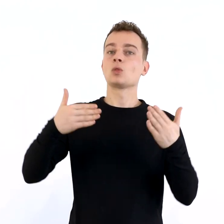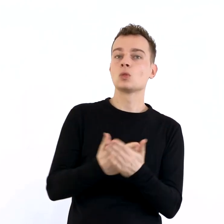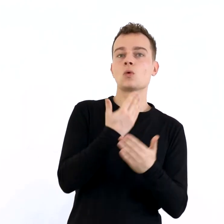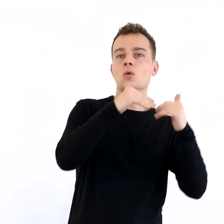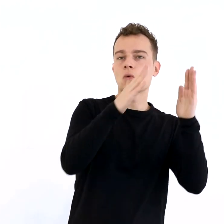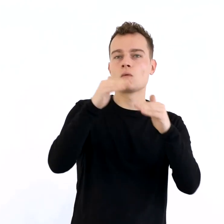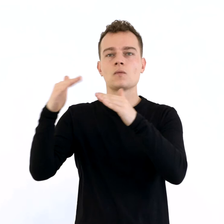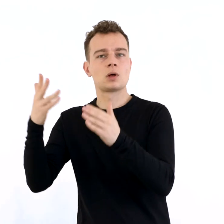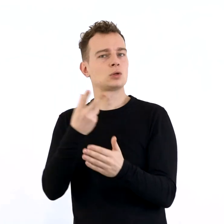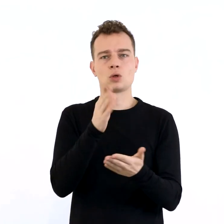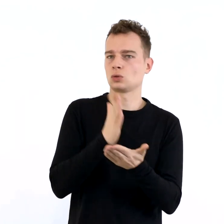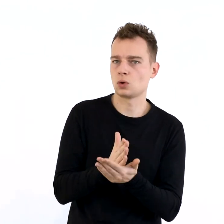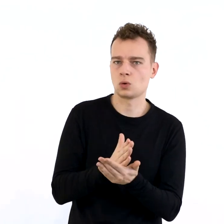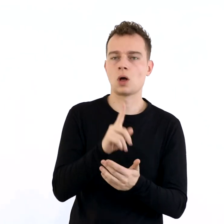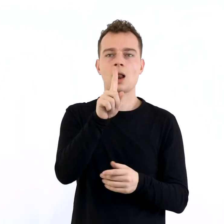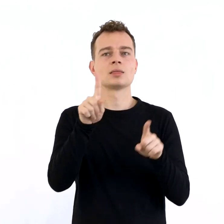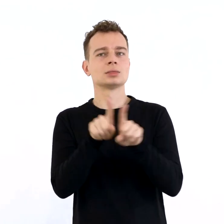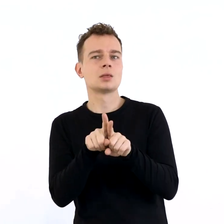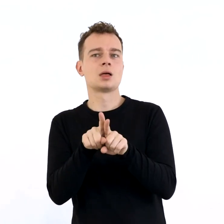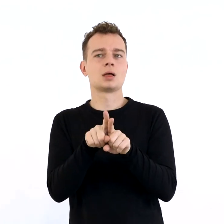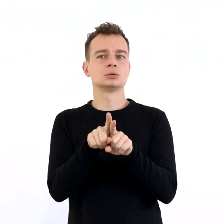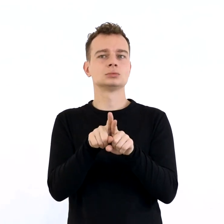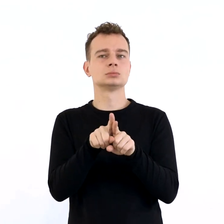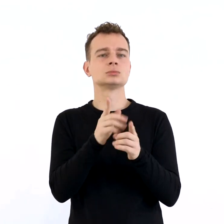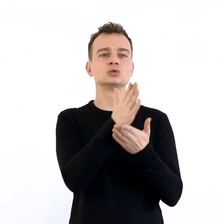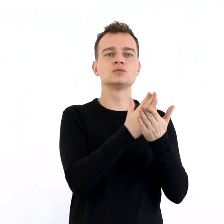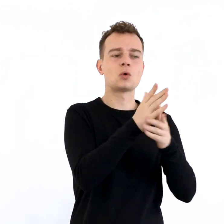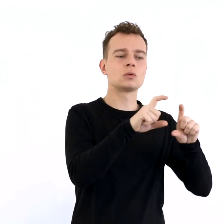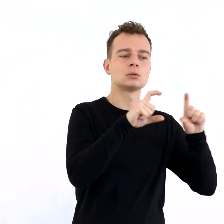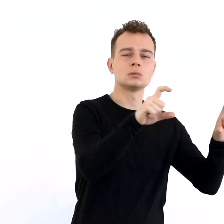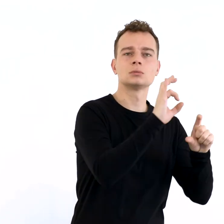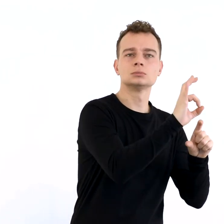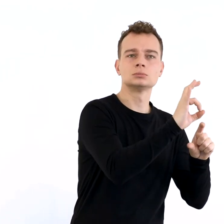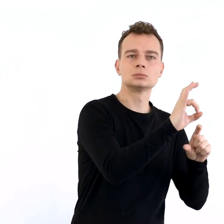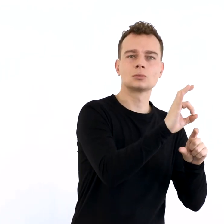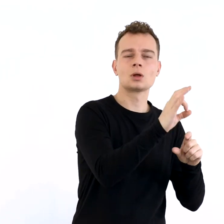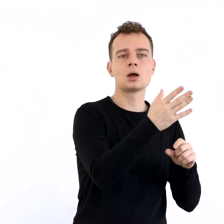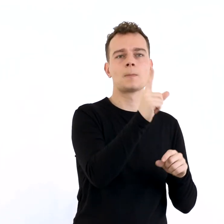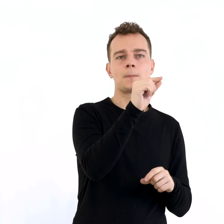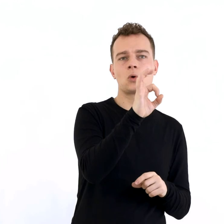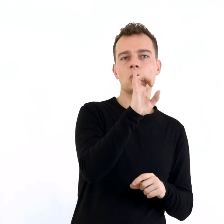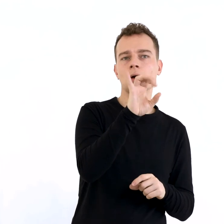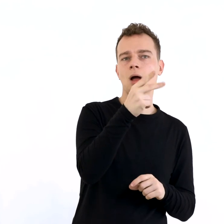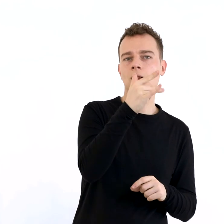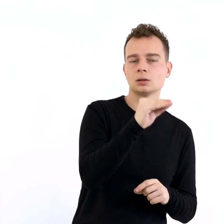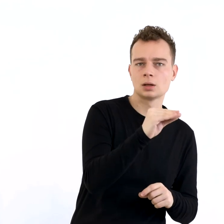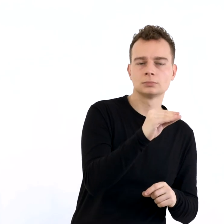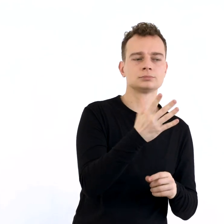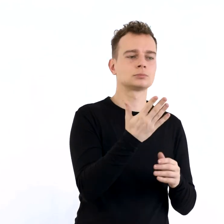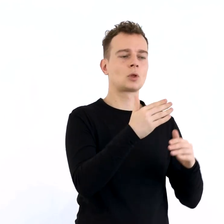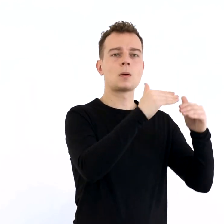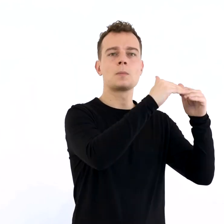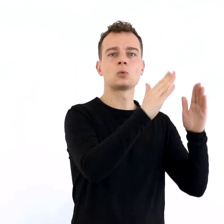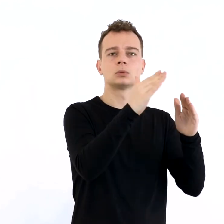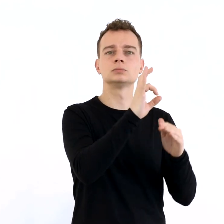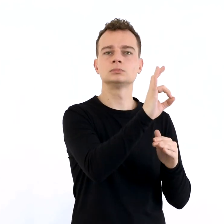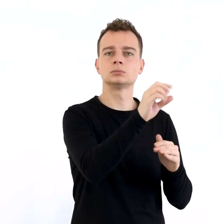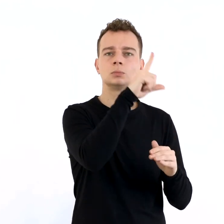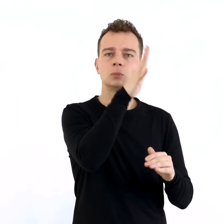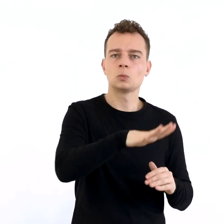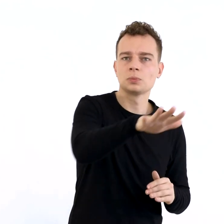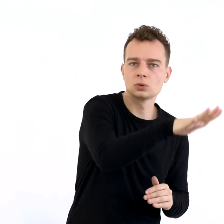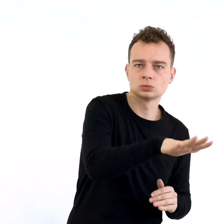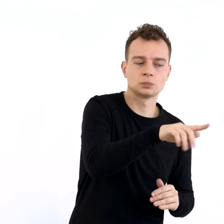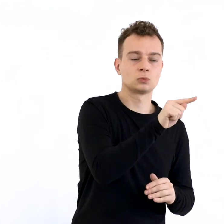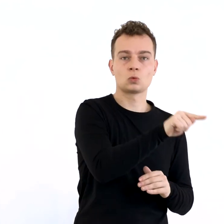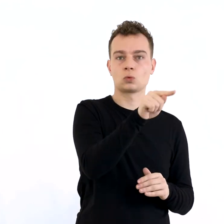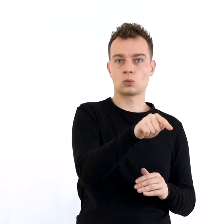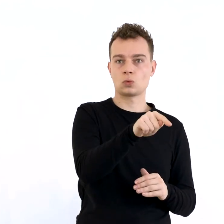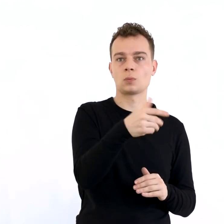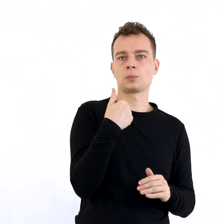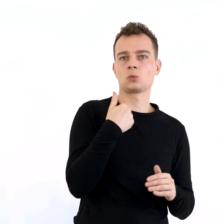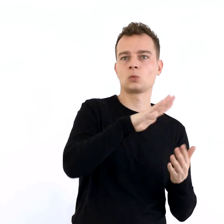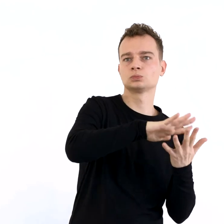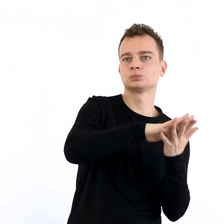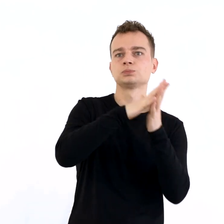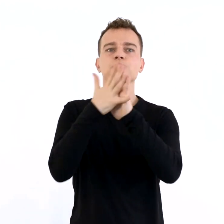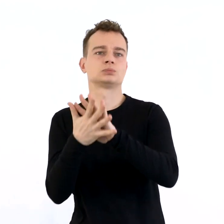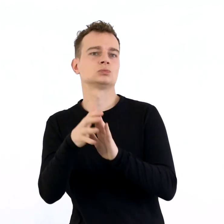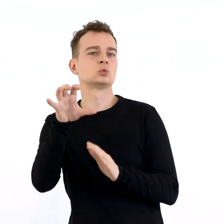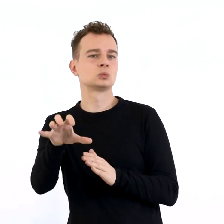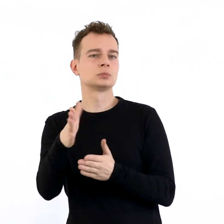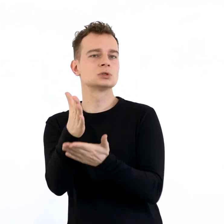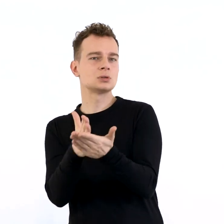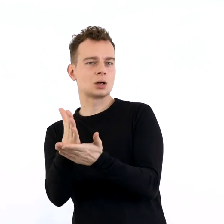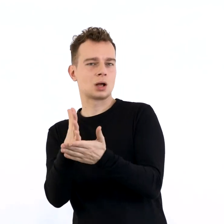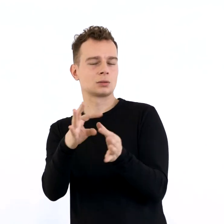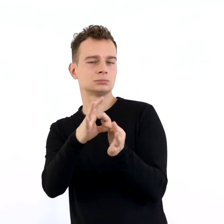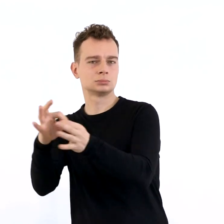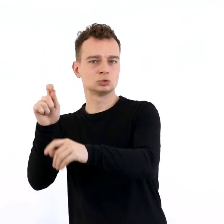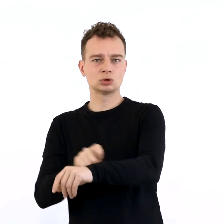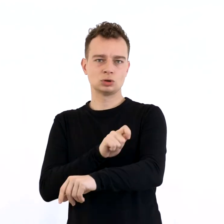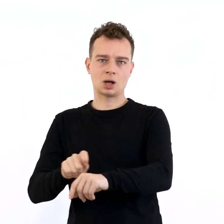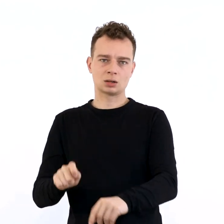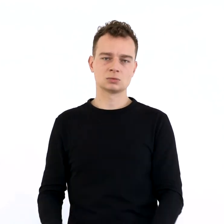Oprócz nowych budowli przekształcano istniejące świątynie pogańskie, budynki publiczne w obiekty sakralne związane z chrześcijaństwem